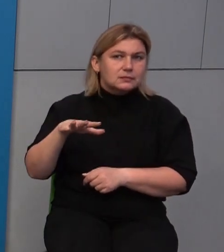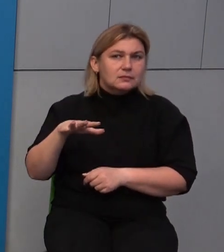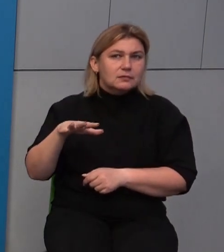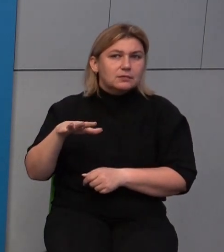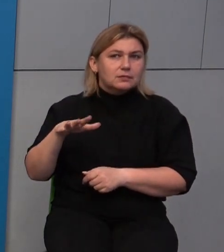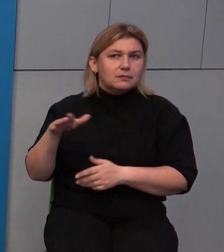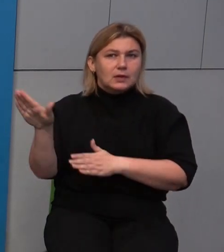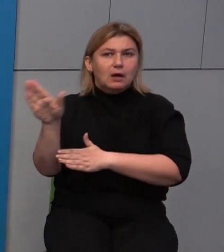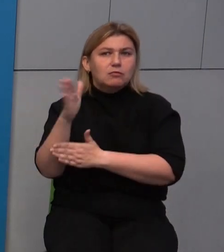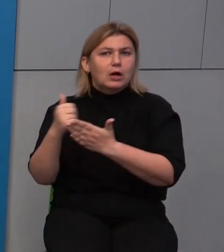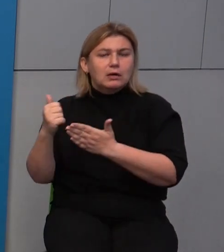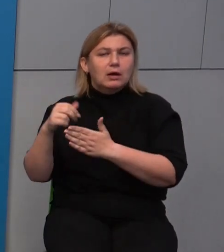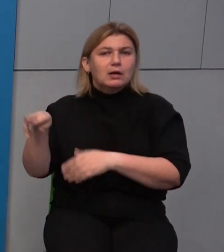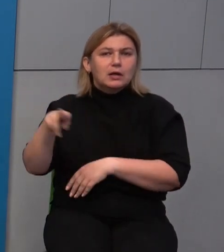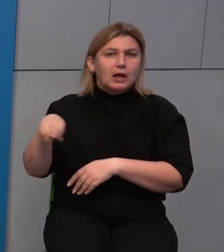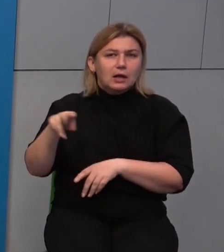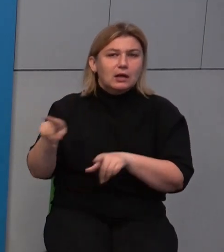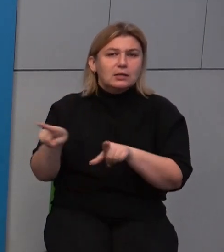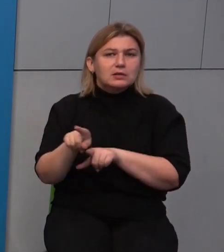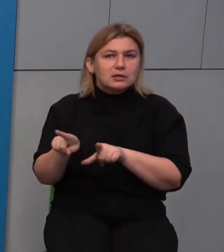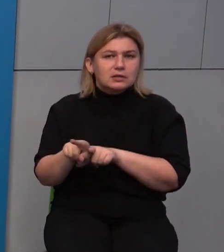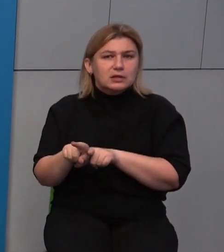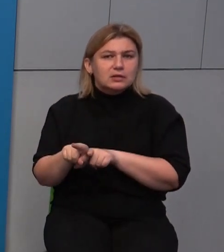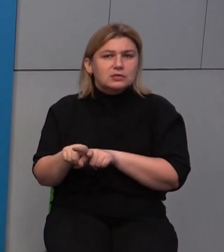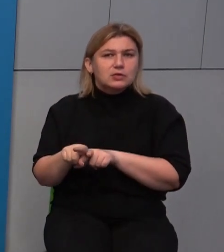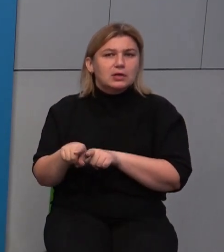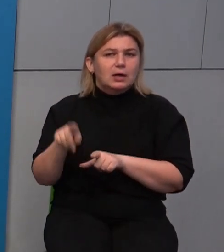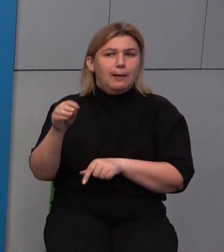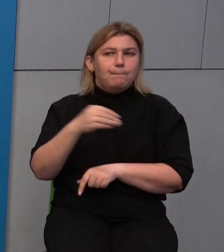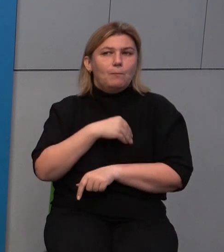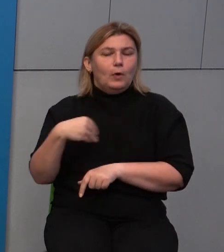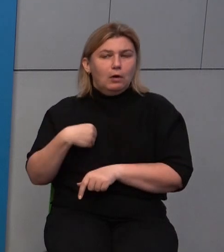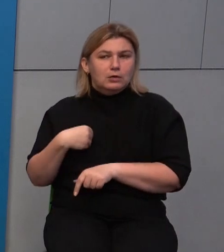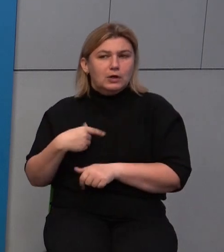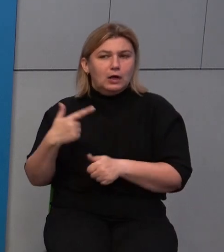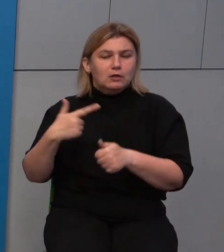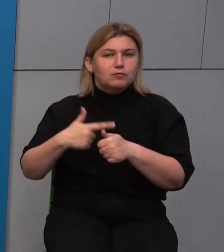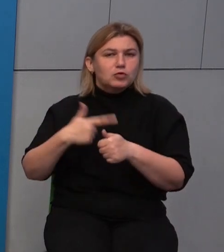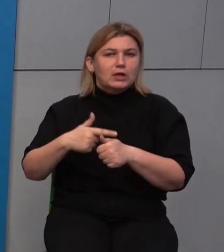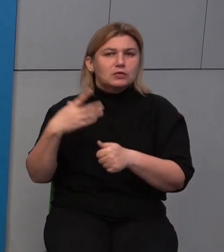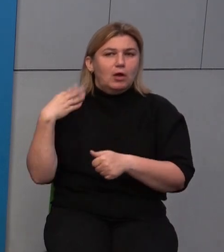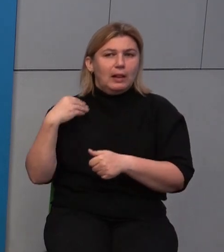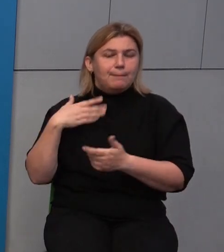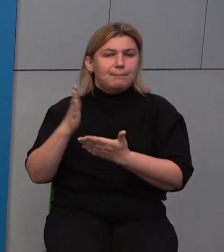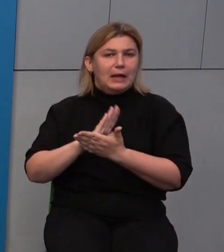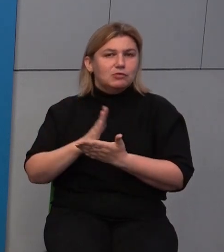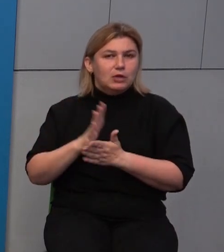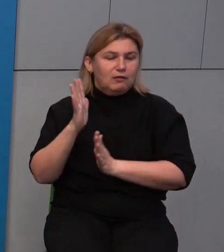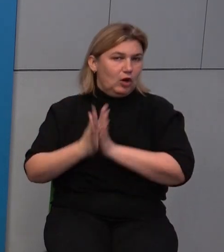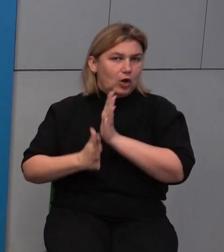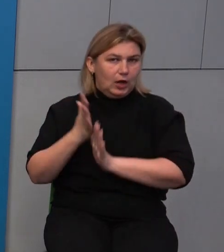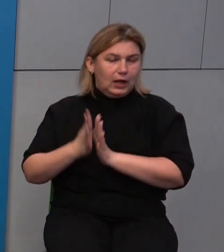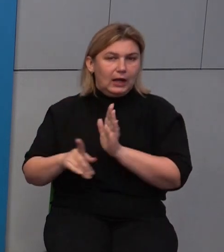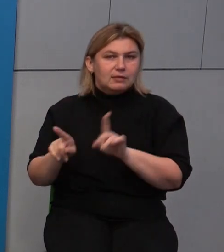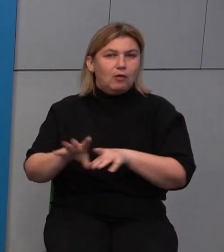tego regionu, i w ówczesnej Polsce, w dwudziestoleciu międzywojennym, ale też podczas okupacji.